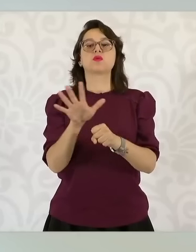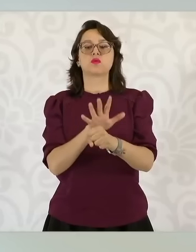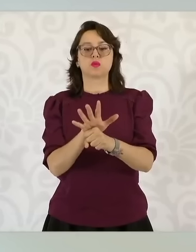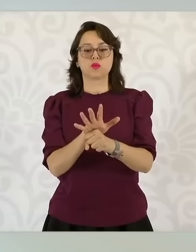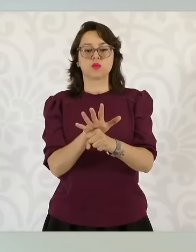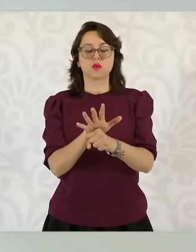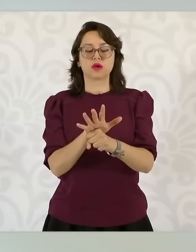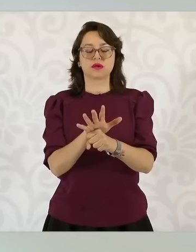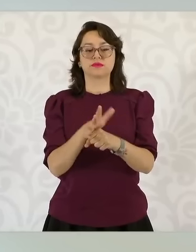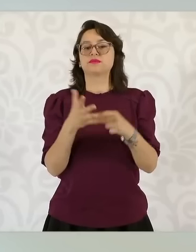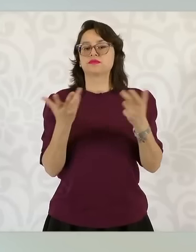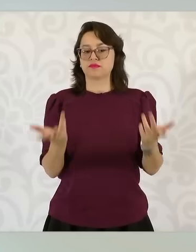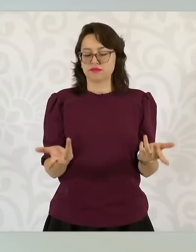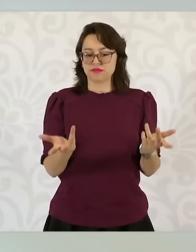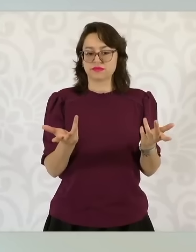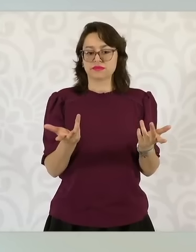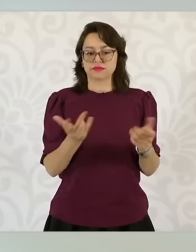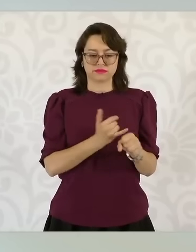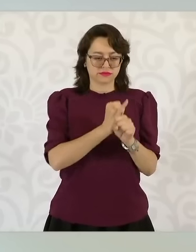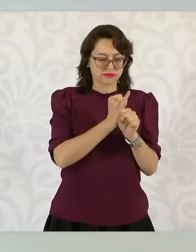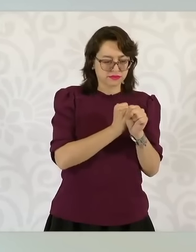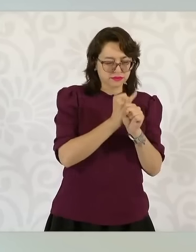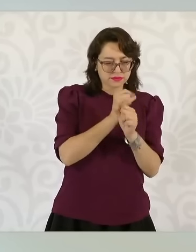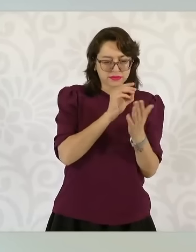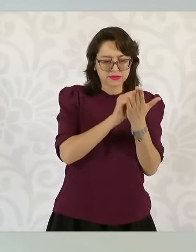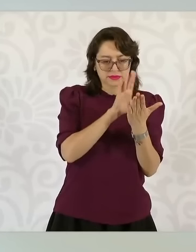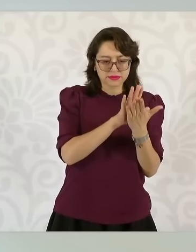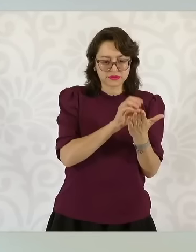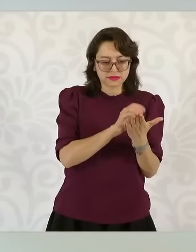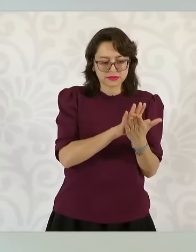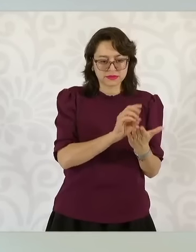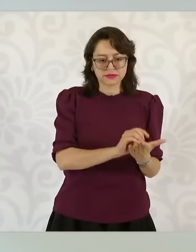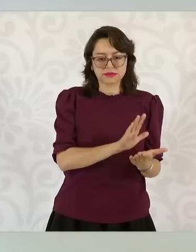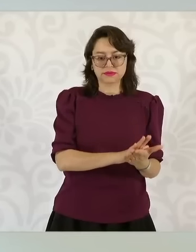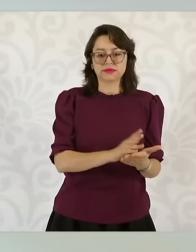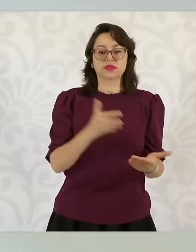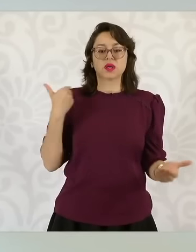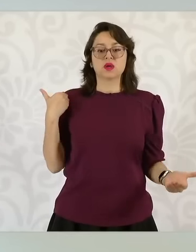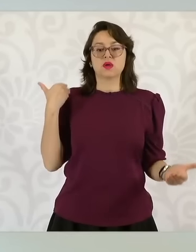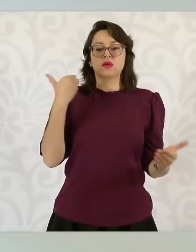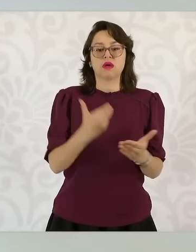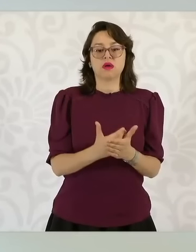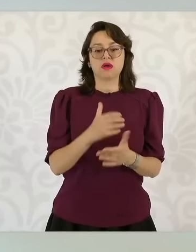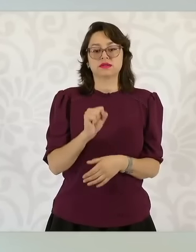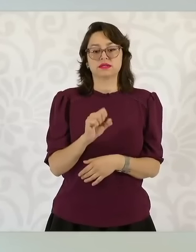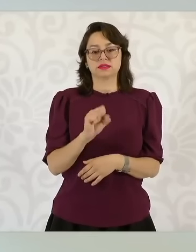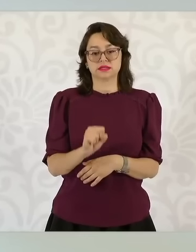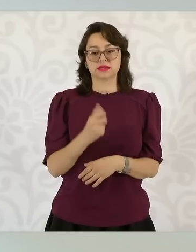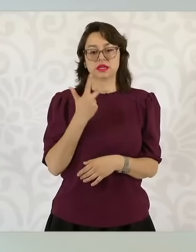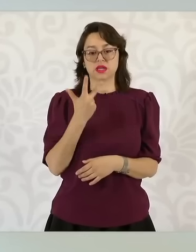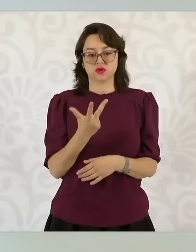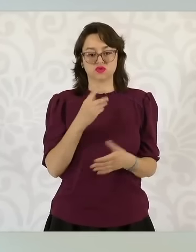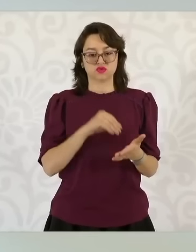eh investigaciones y reportes hasta el día de hoy hemos hemos publicado 68 reportes acerca